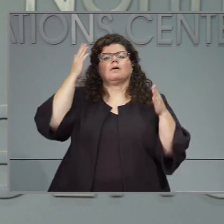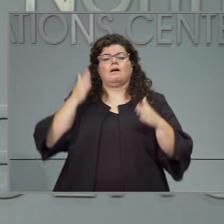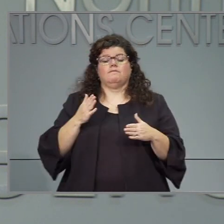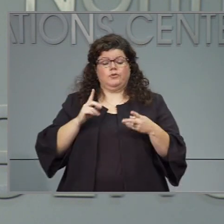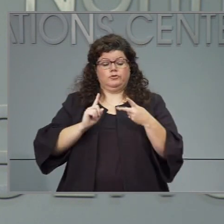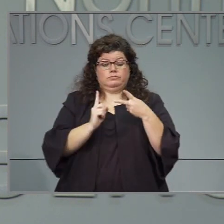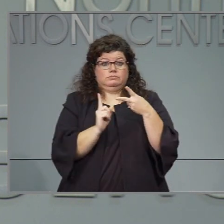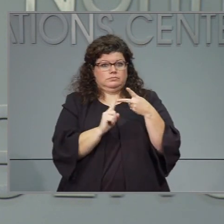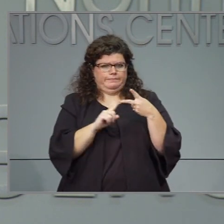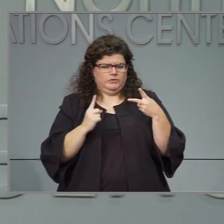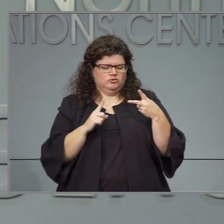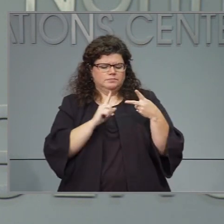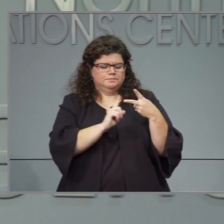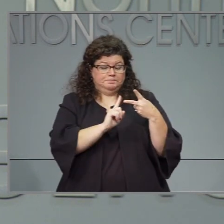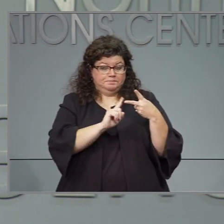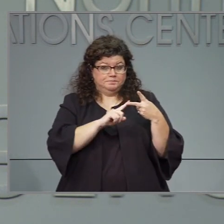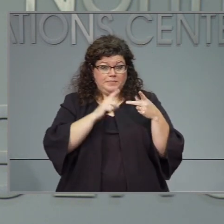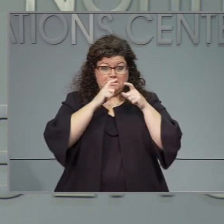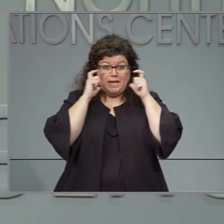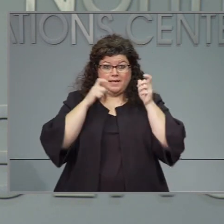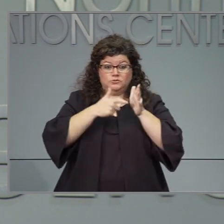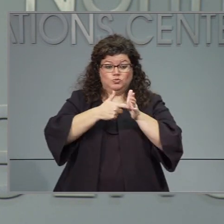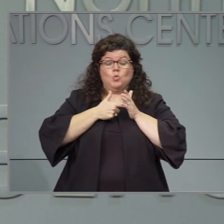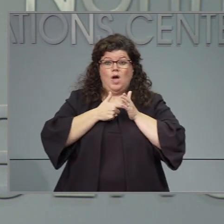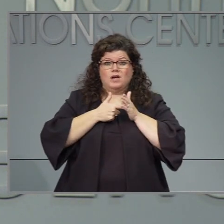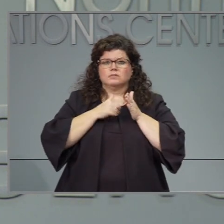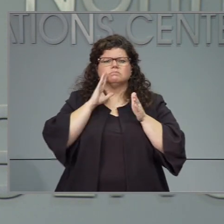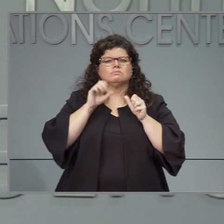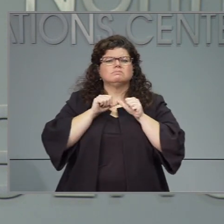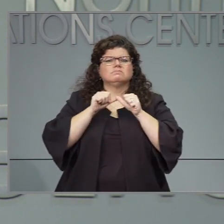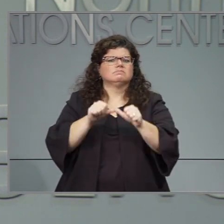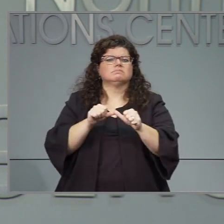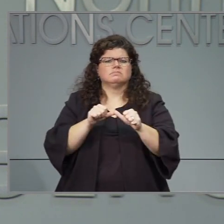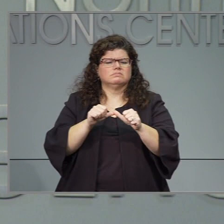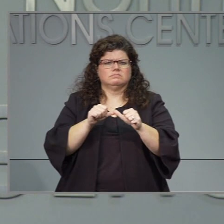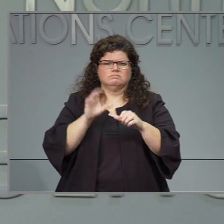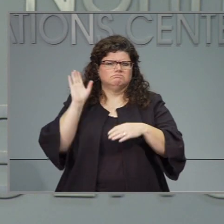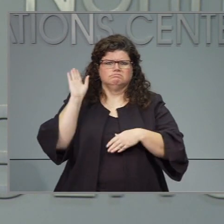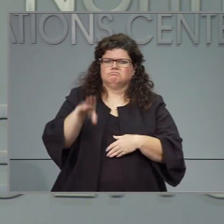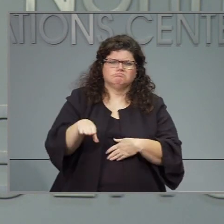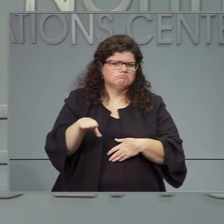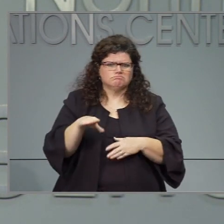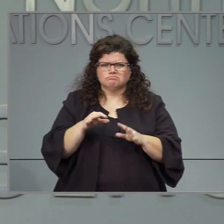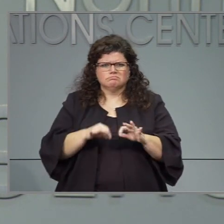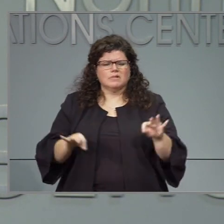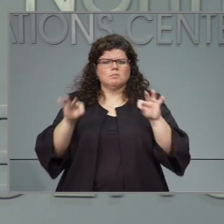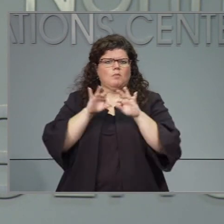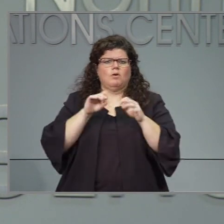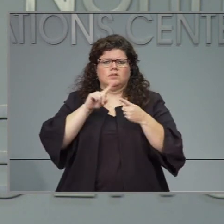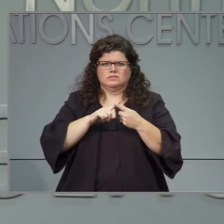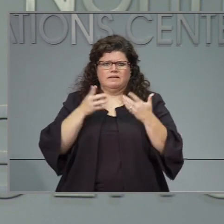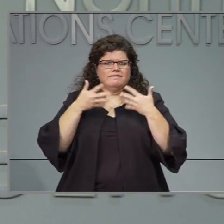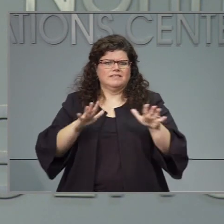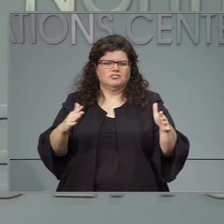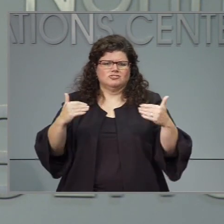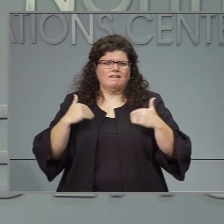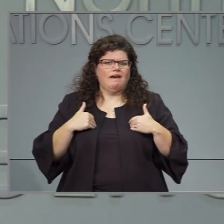primero como yo dije anteriormente, la el mandato de llevar una mascarilla continúa siendo importante hasta que